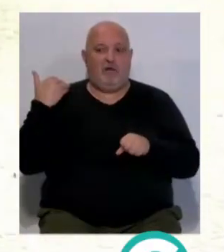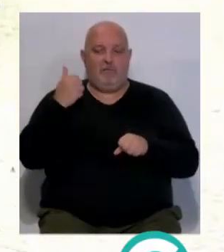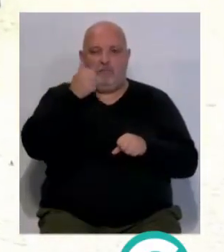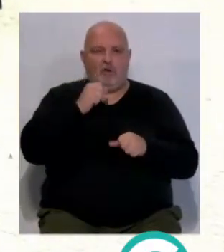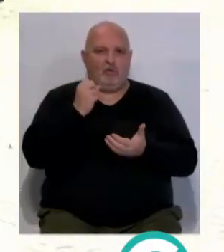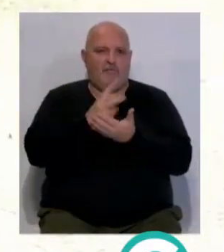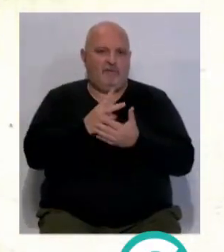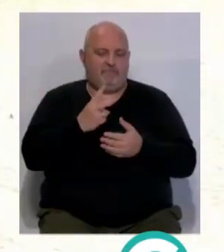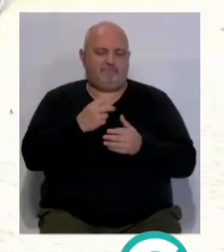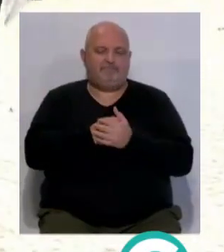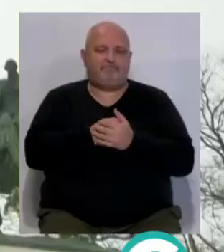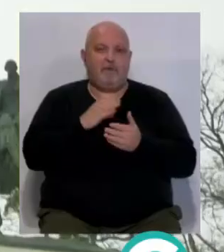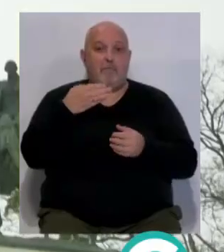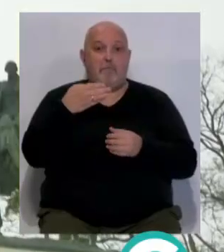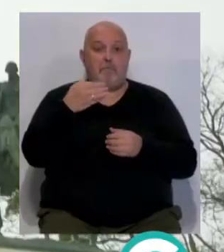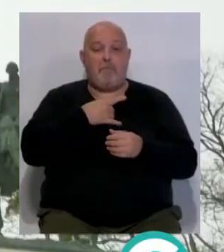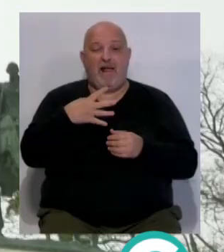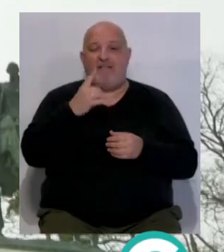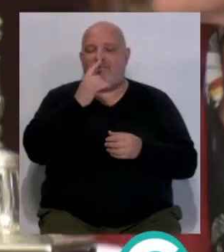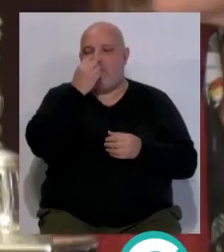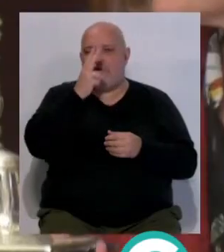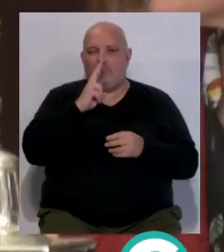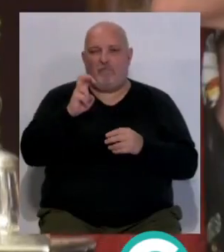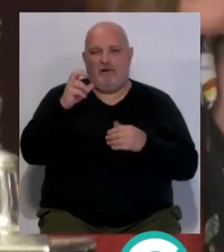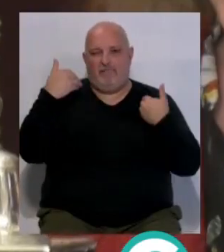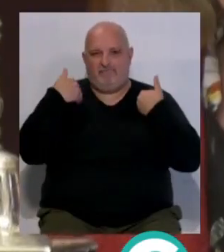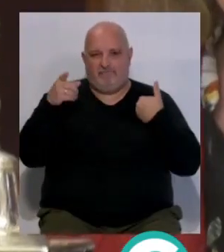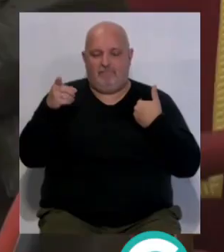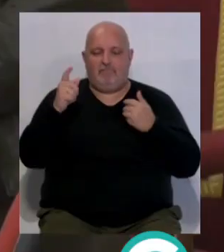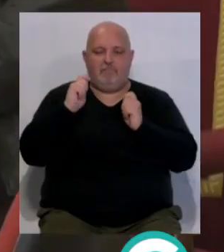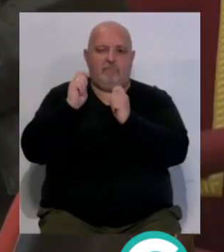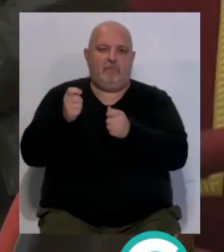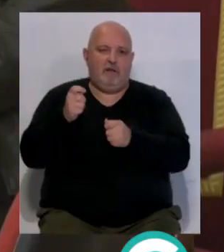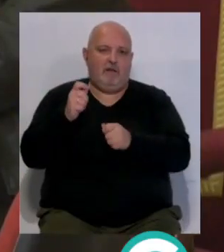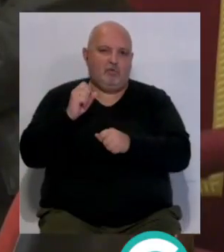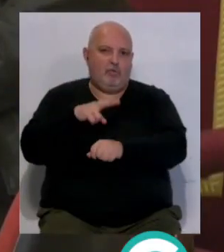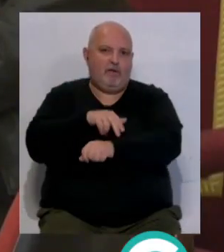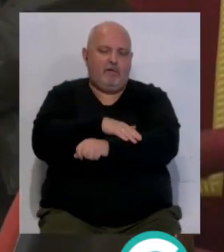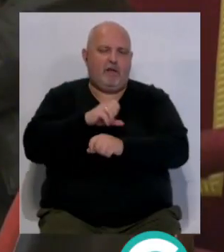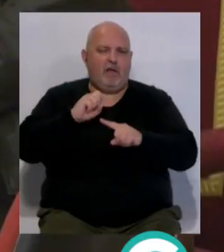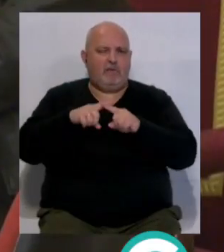Sánchez Blanca flores será la nueva representante gubernamental histórica militante socialista a